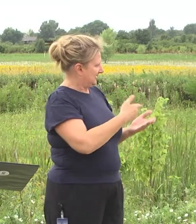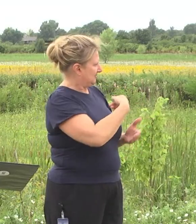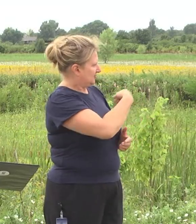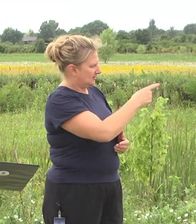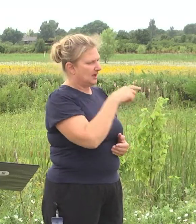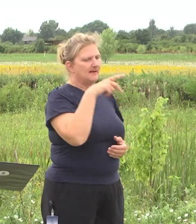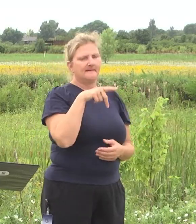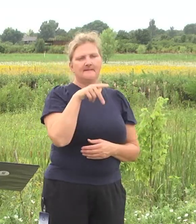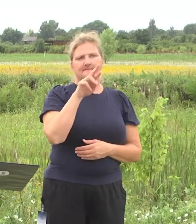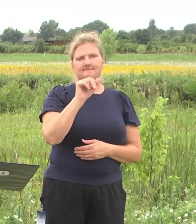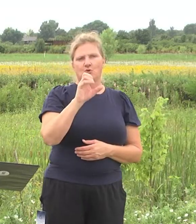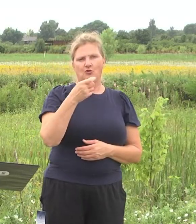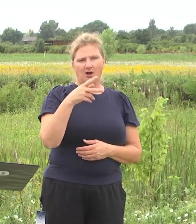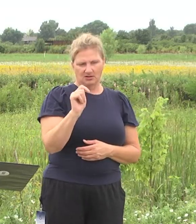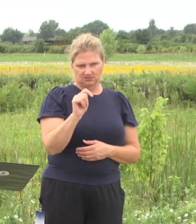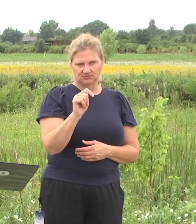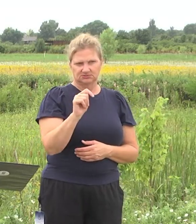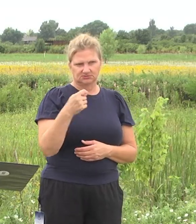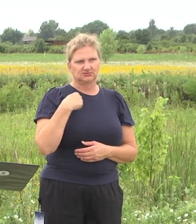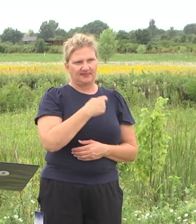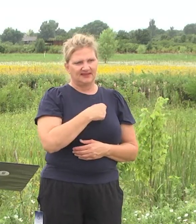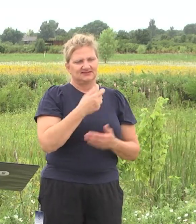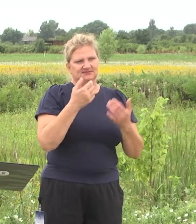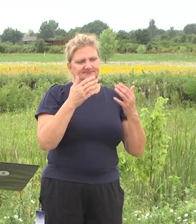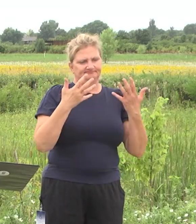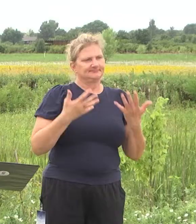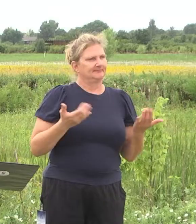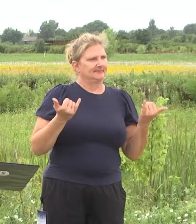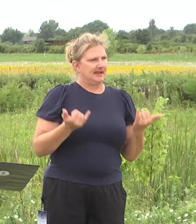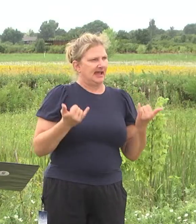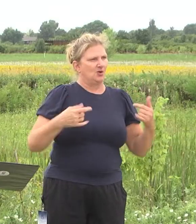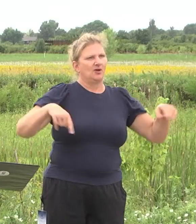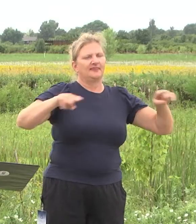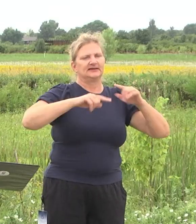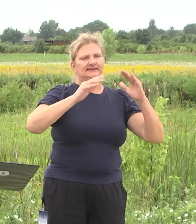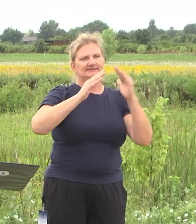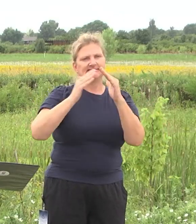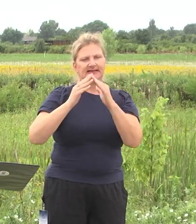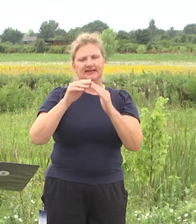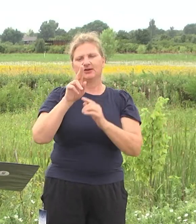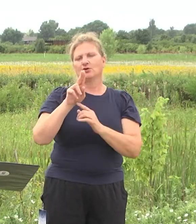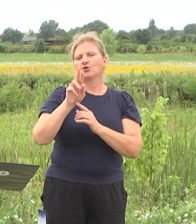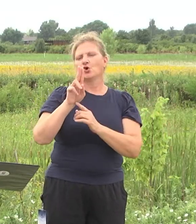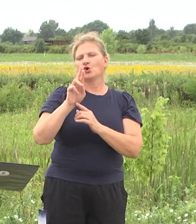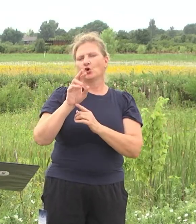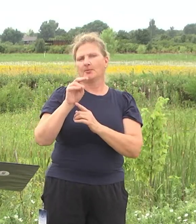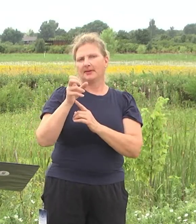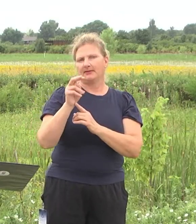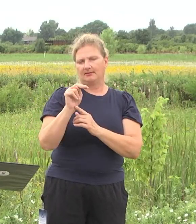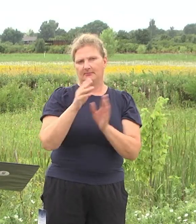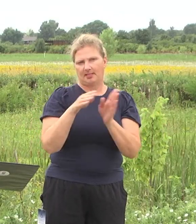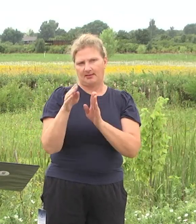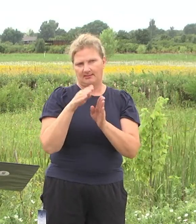afirmando que este tipo de planificación urbana puede y debe ser el futuro de toda la planificación y el desarrollo.